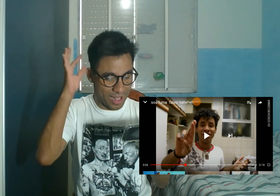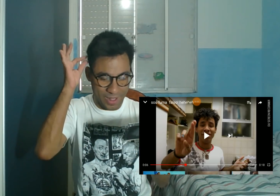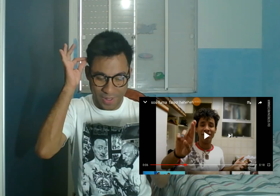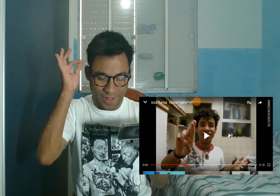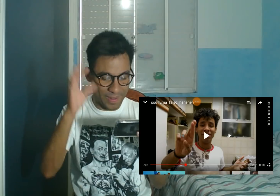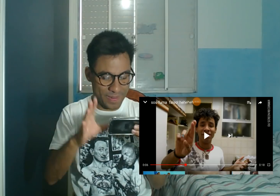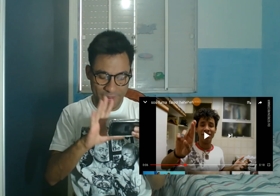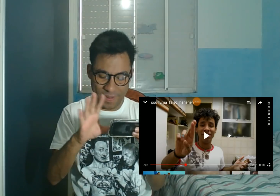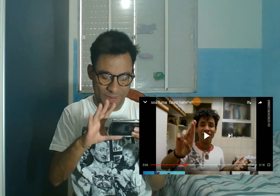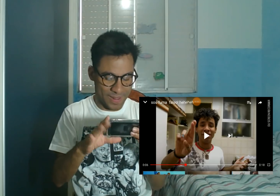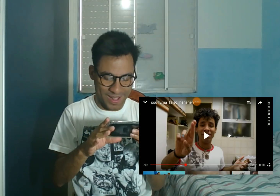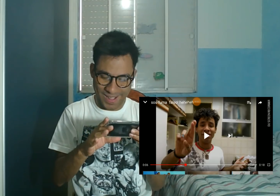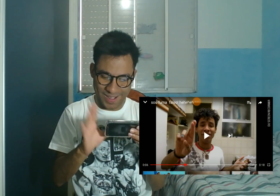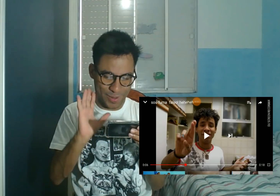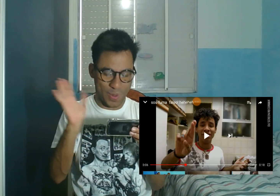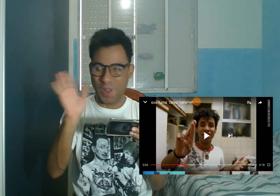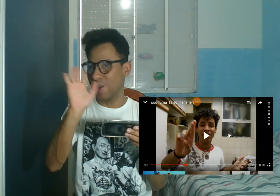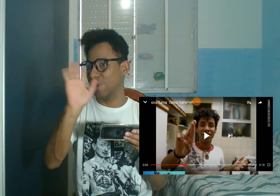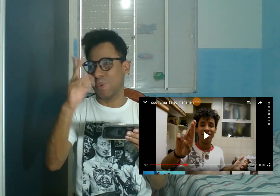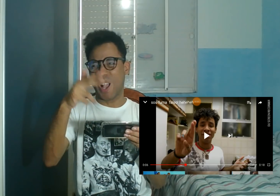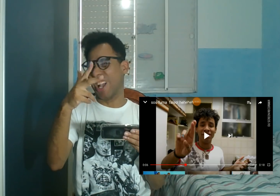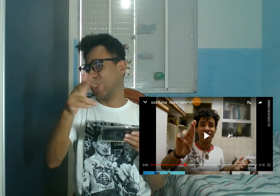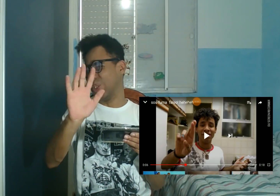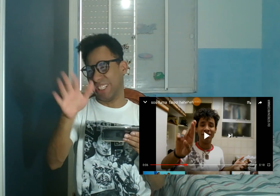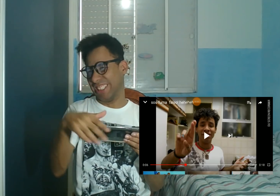muito horrível , vou corta!